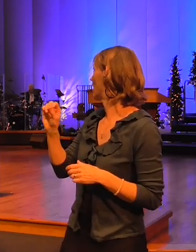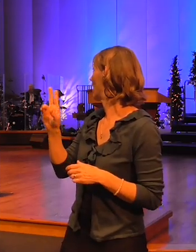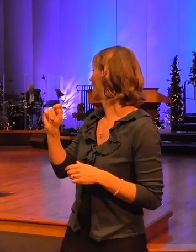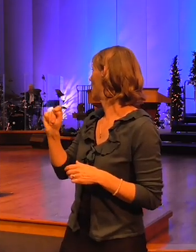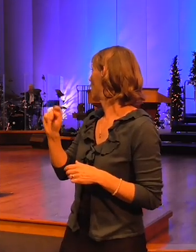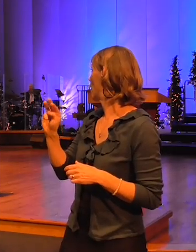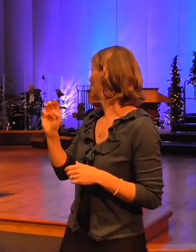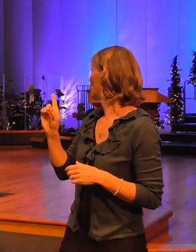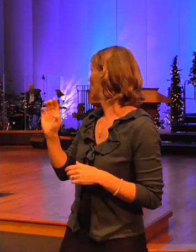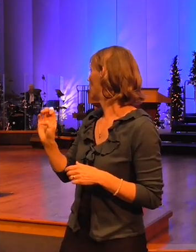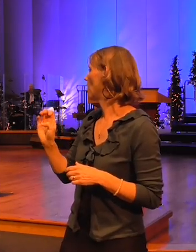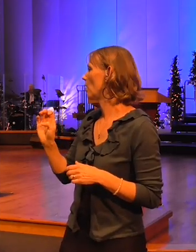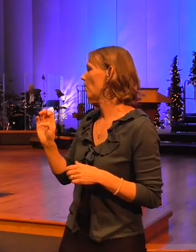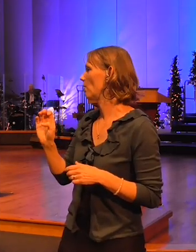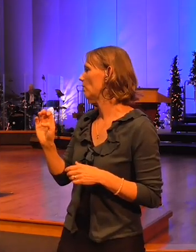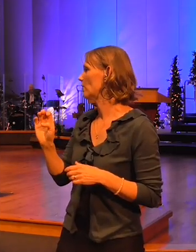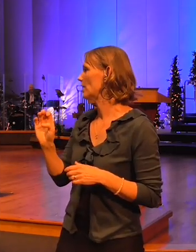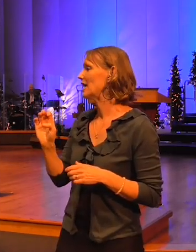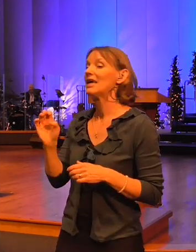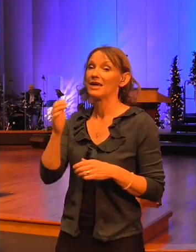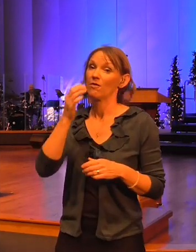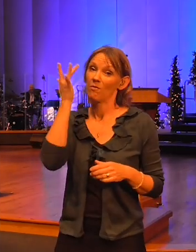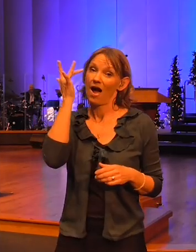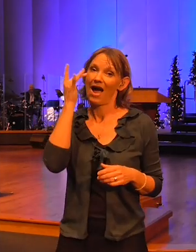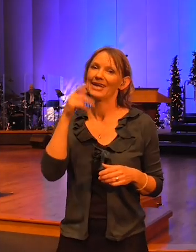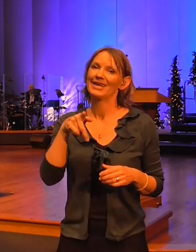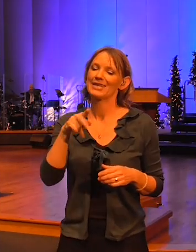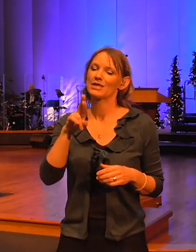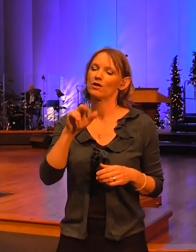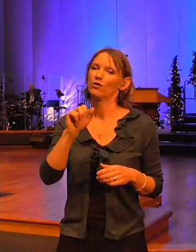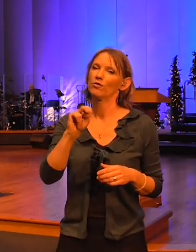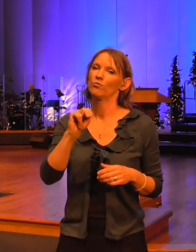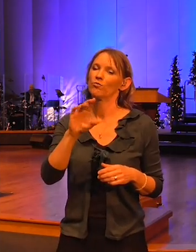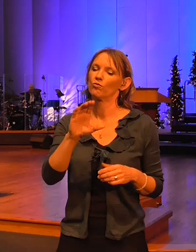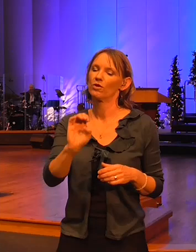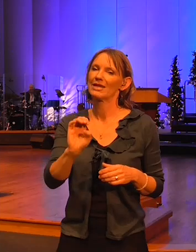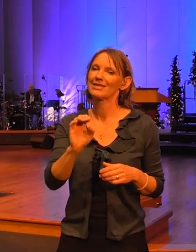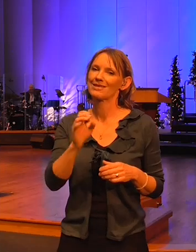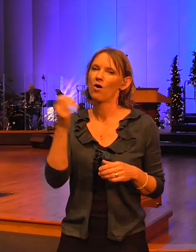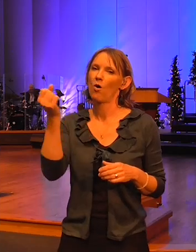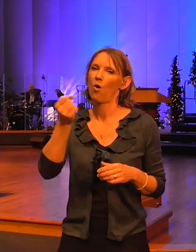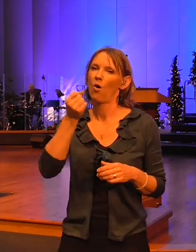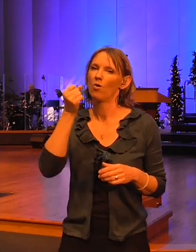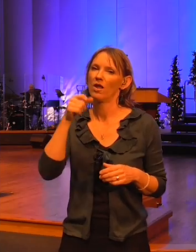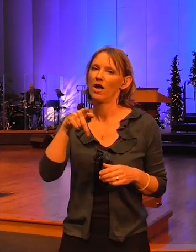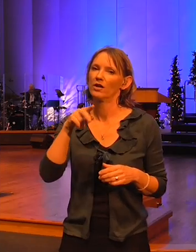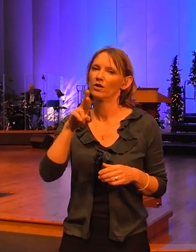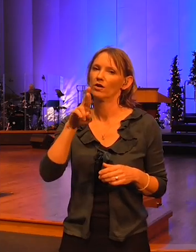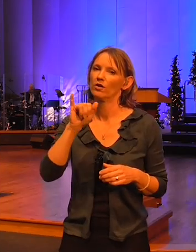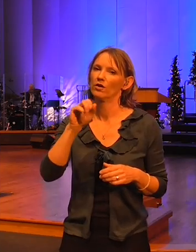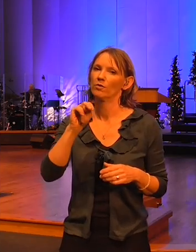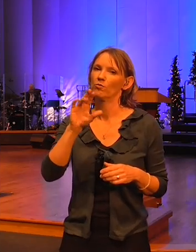es Prince oh hombre, espera, espera al príncipe. Nunca antes había tenido un solo de guitarra.